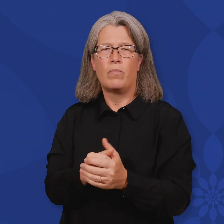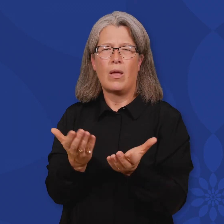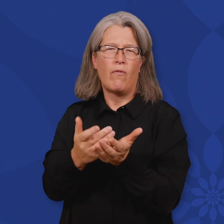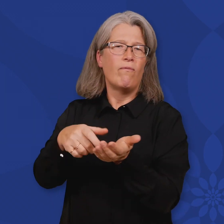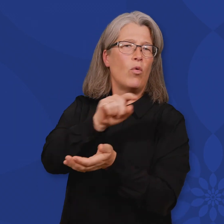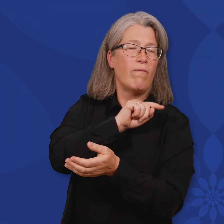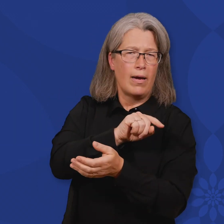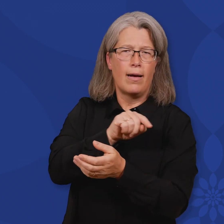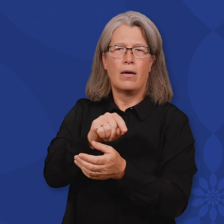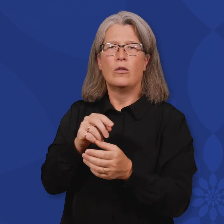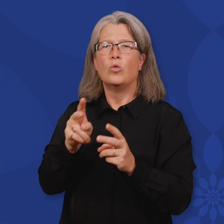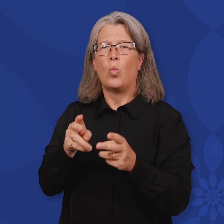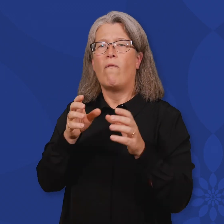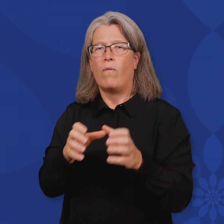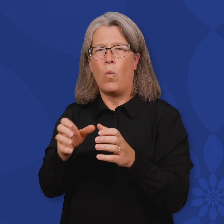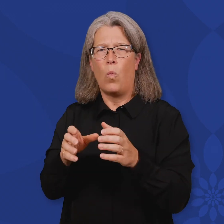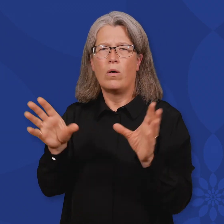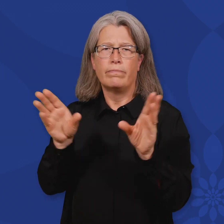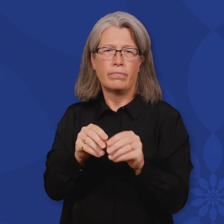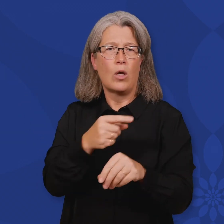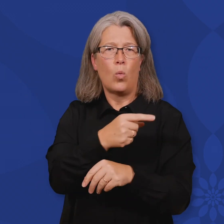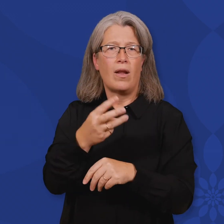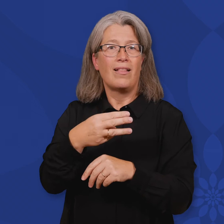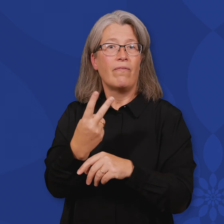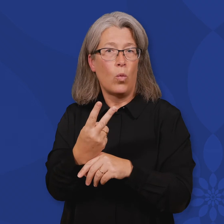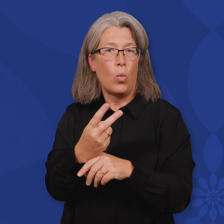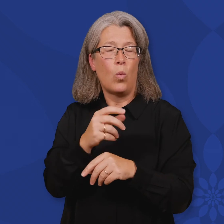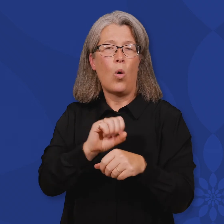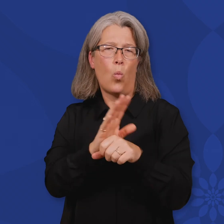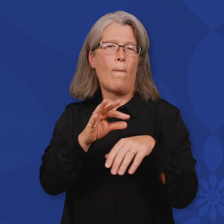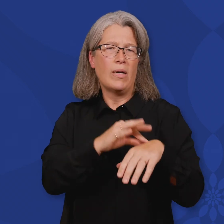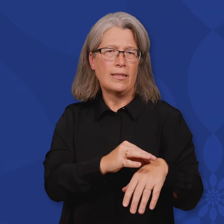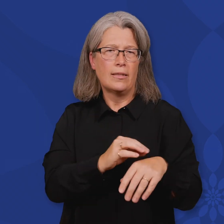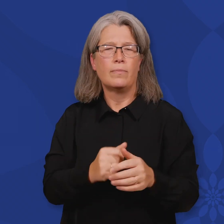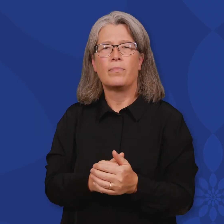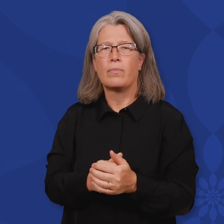För en vecka sedan fick sammanlagt 132 coronapatienter sjukhusvård.